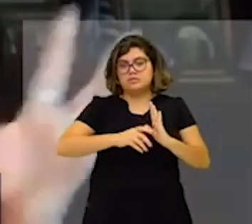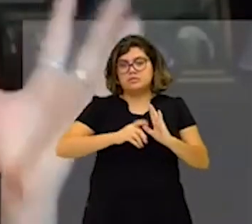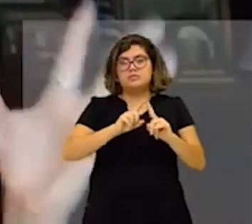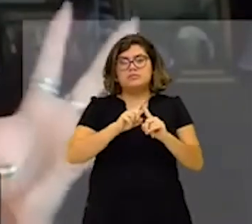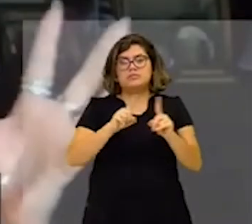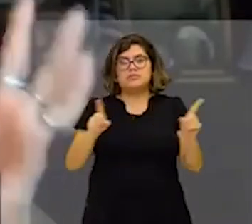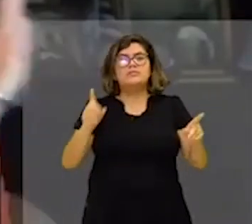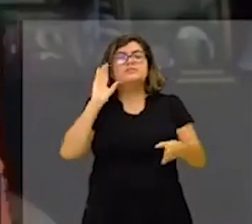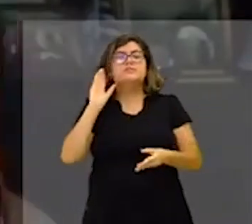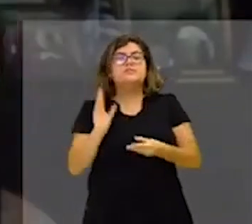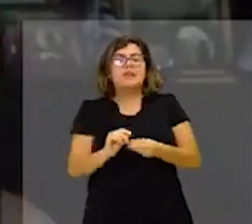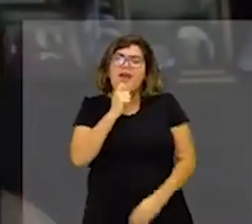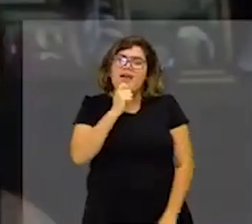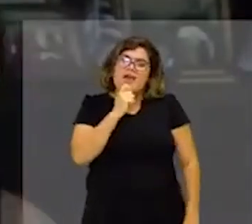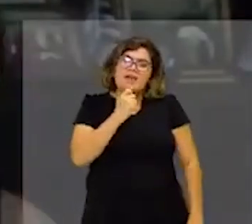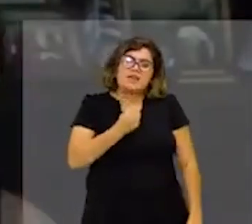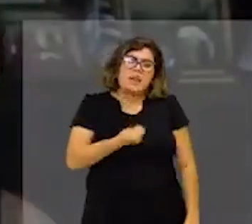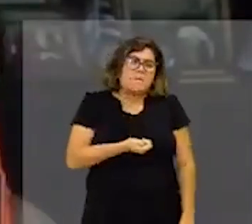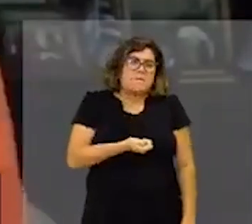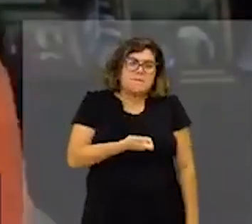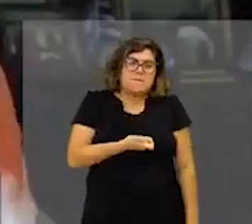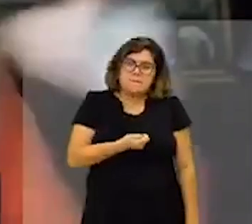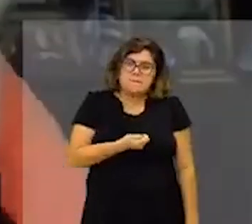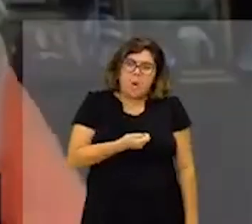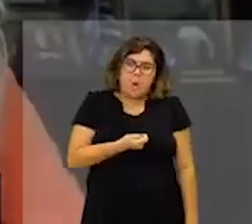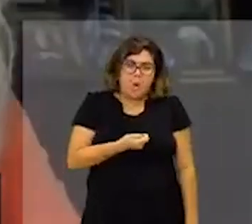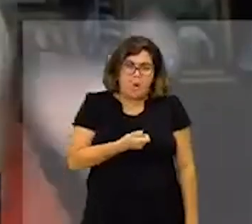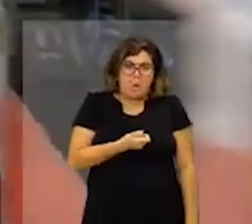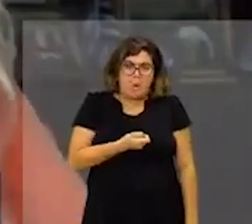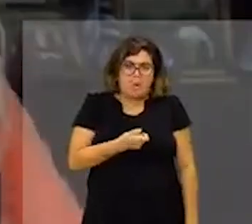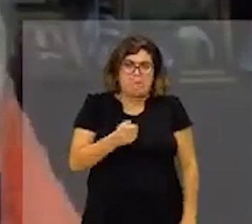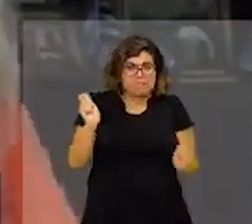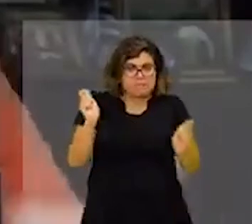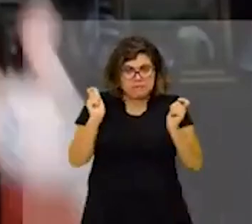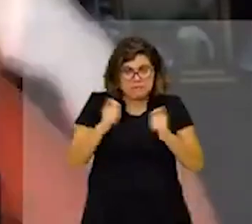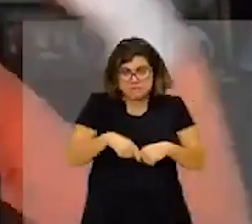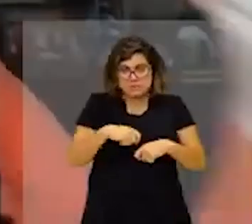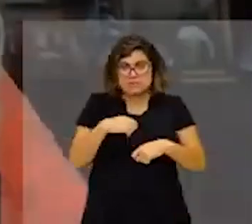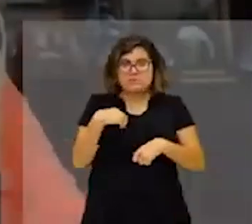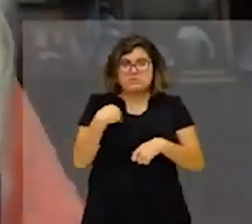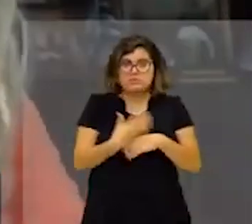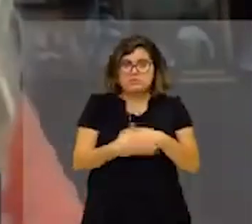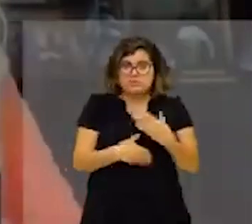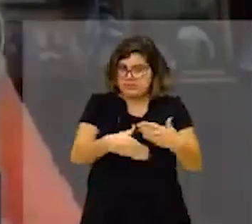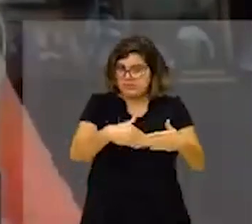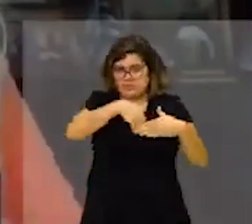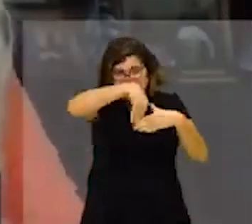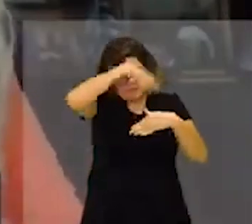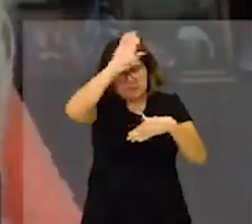medida ainda pouco suficiente nós poderíamos ter avançado repito nessa adoção de sistema